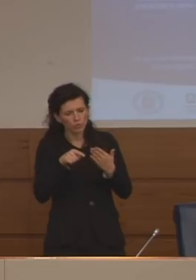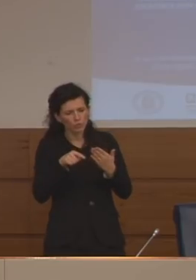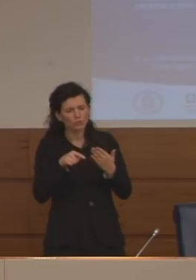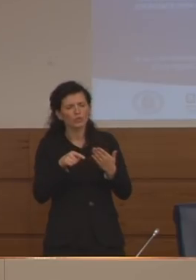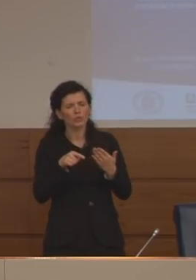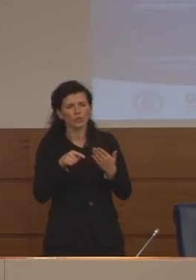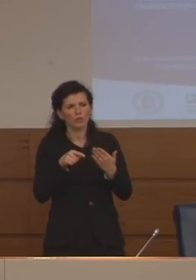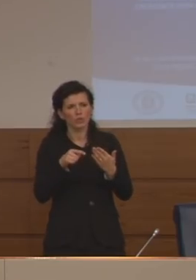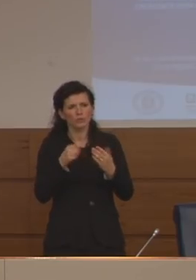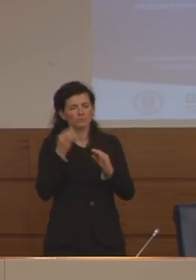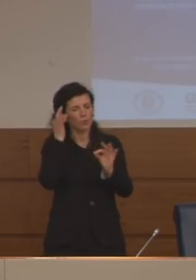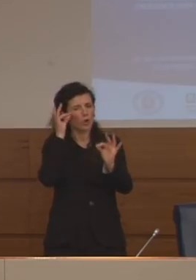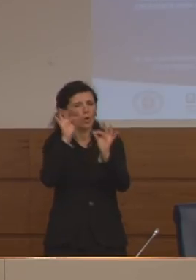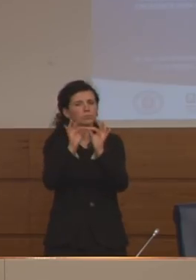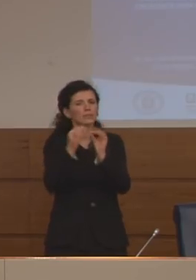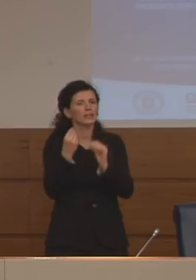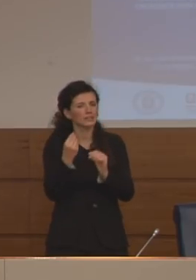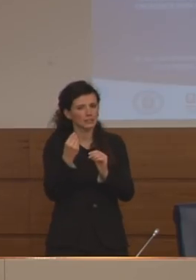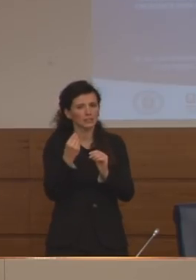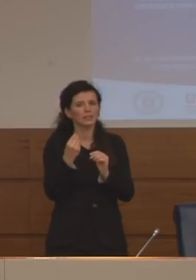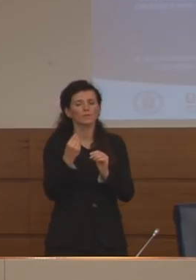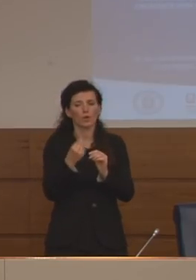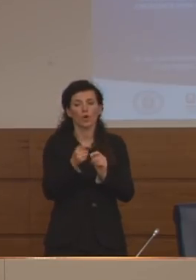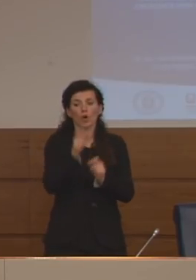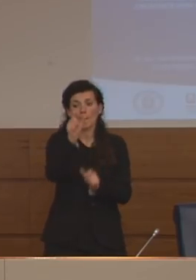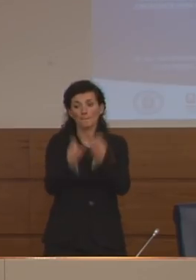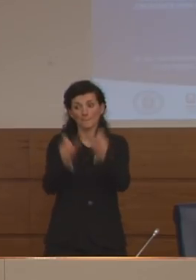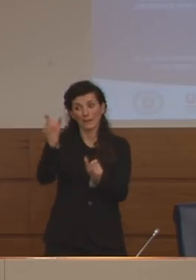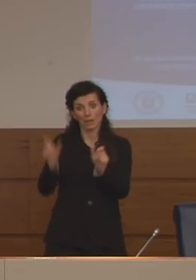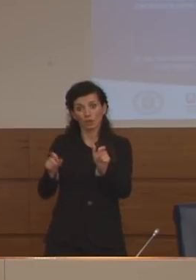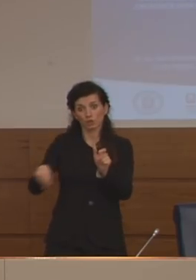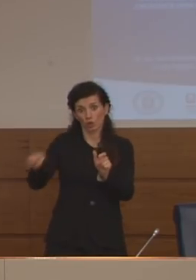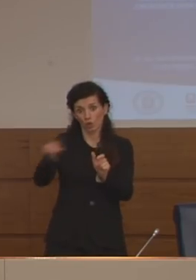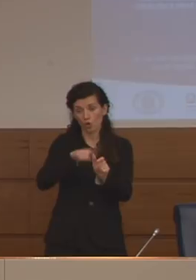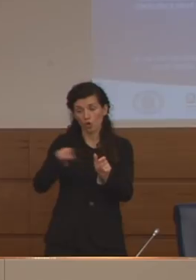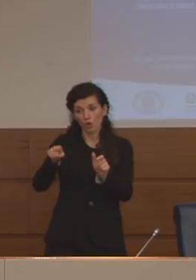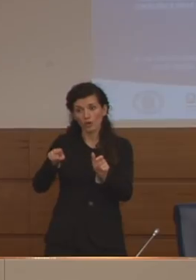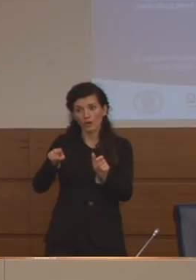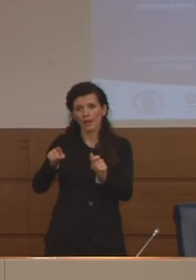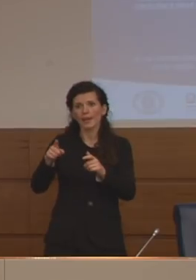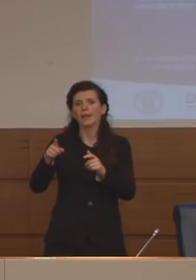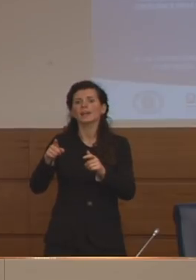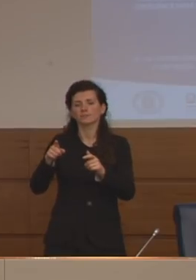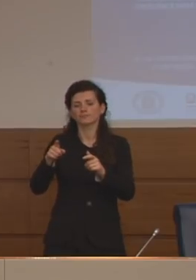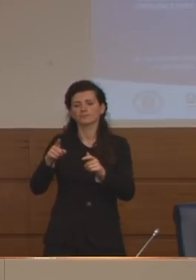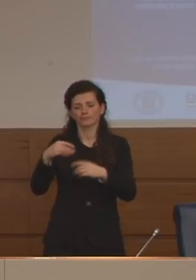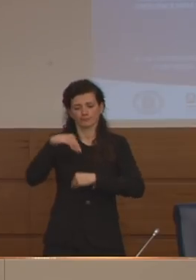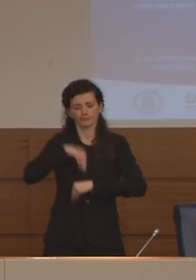andare individuare persone che abbiano sviluppato una reazione immunitaria